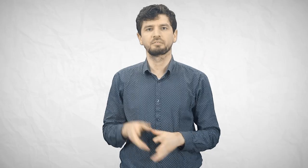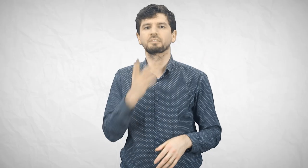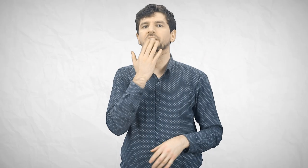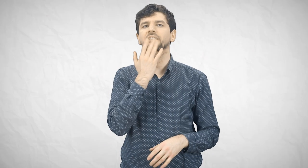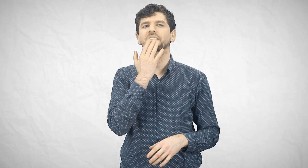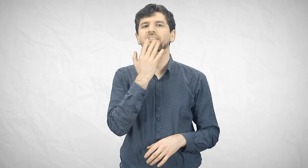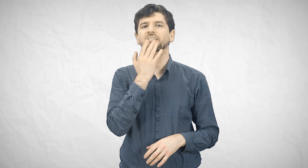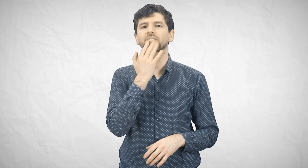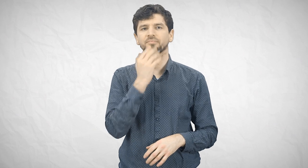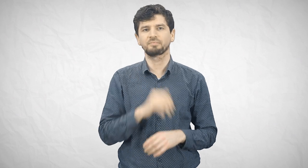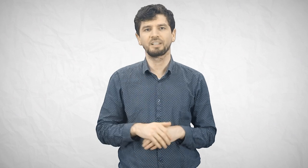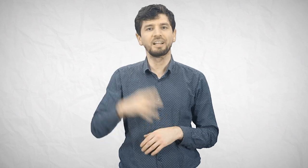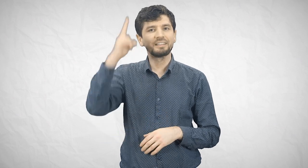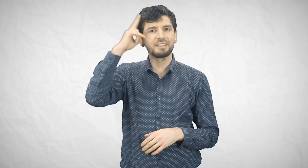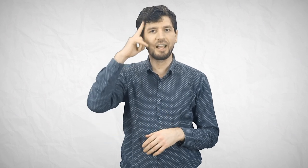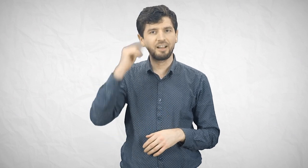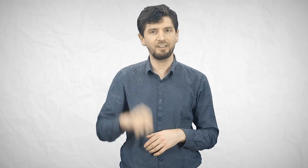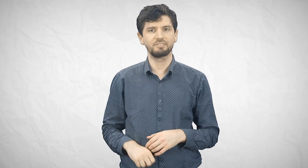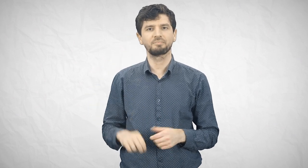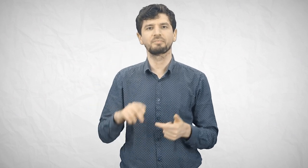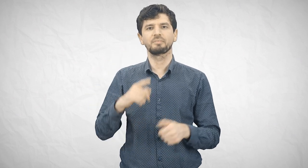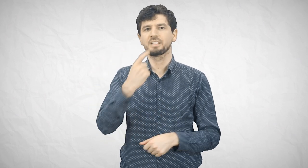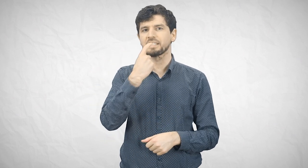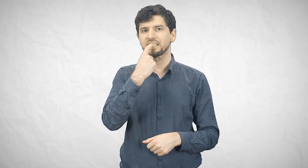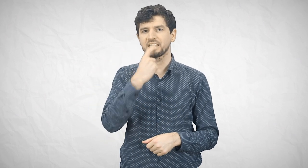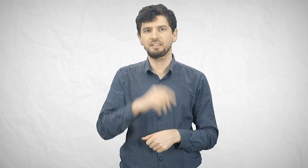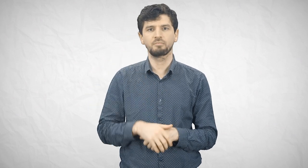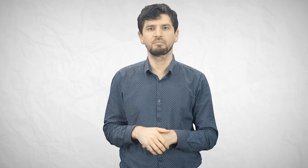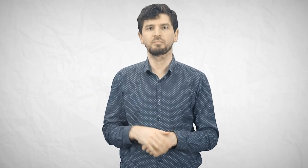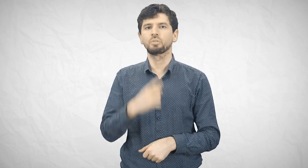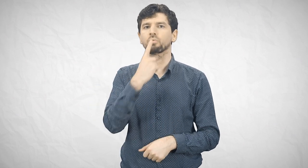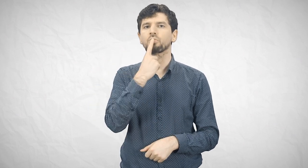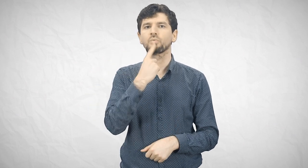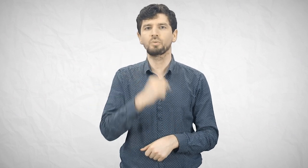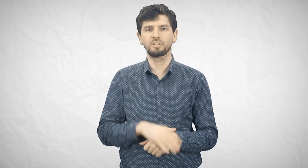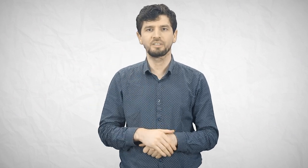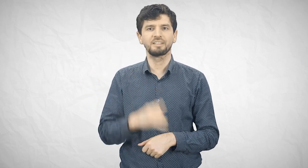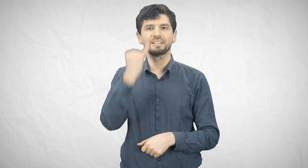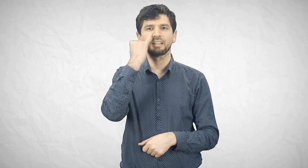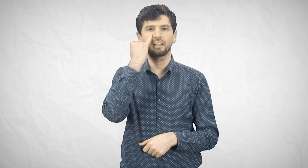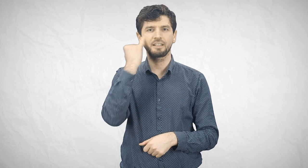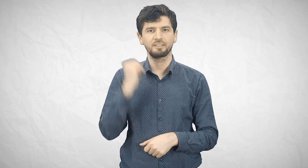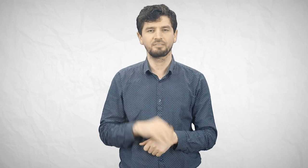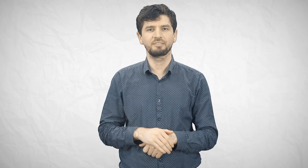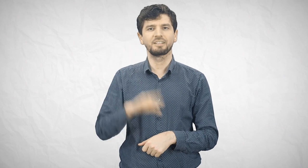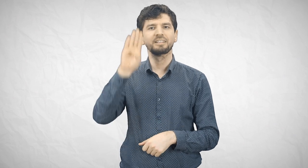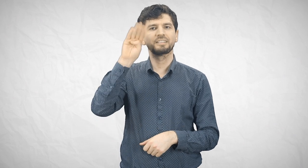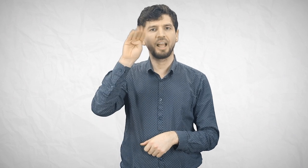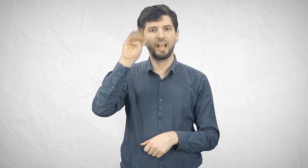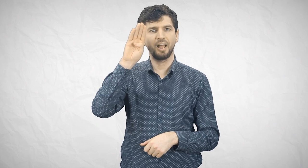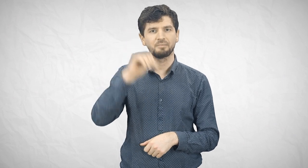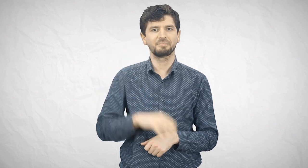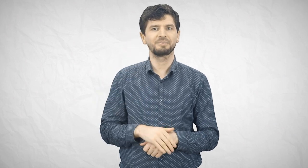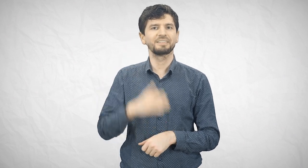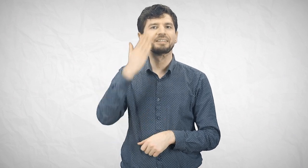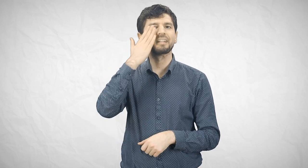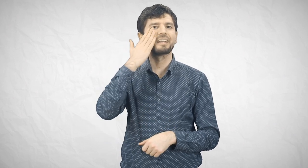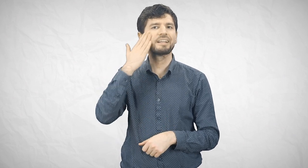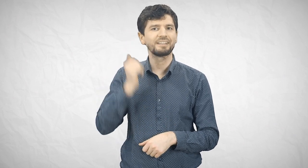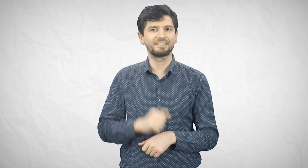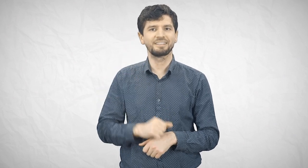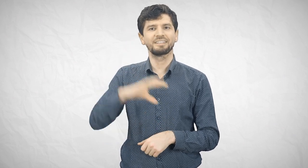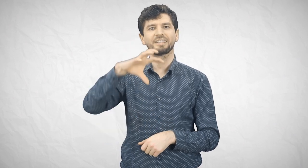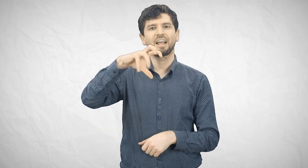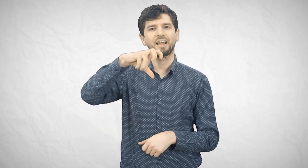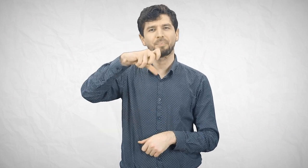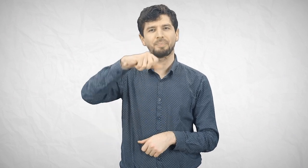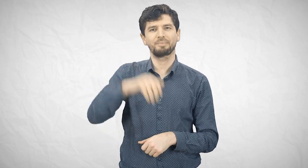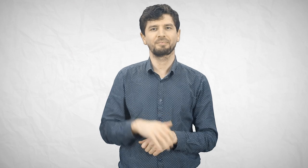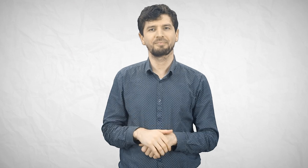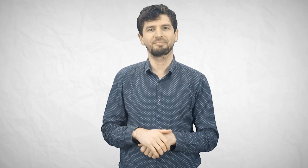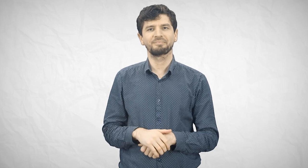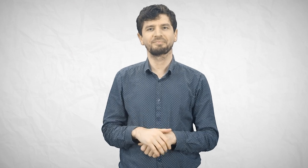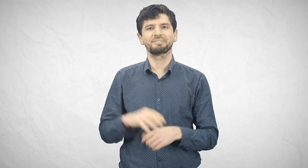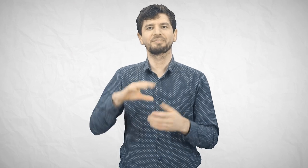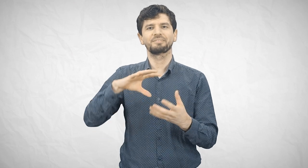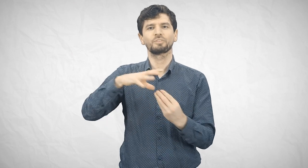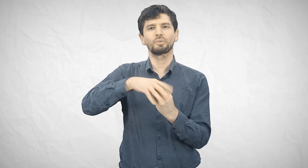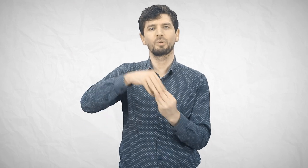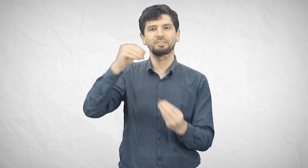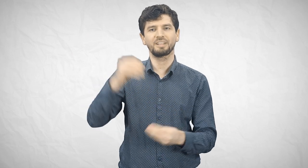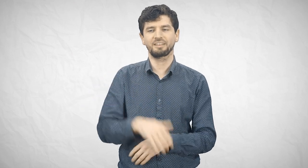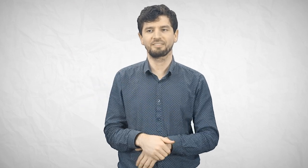Farbe: schwarz, weiß, rot, blau, grün, gelb, orange, braun,